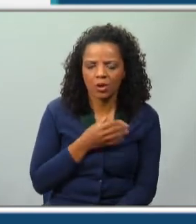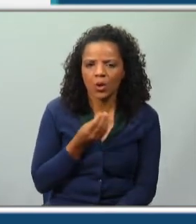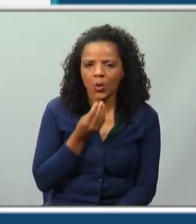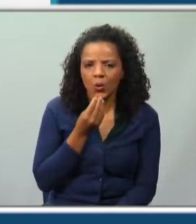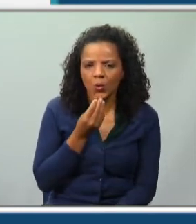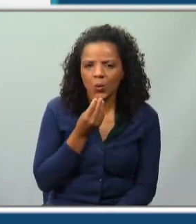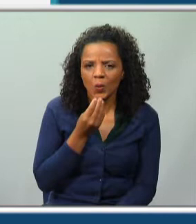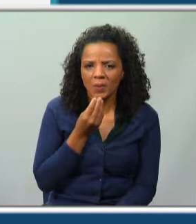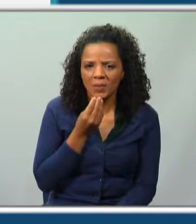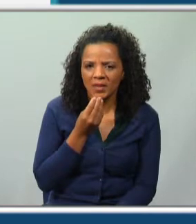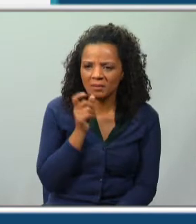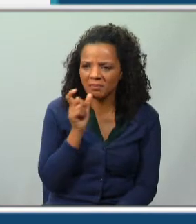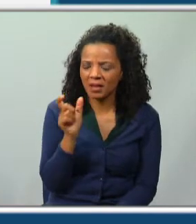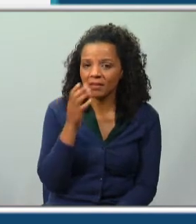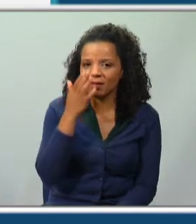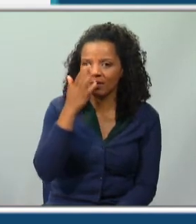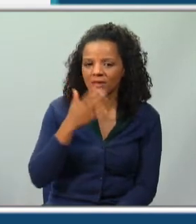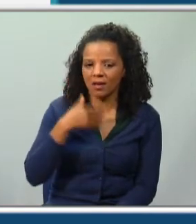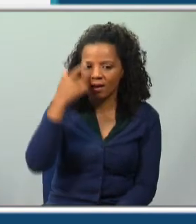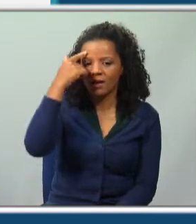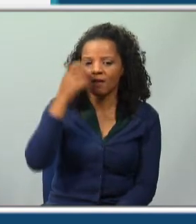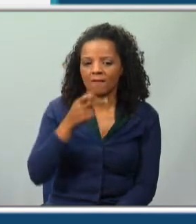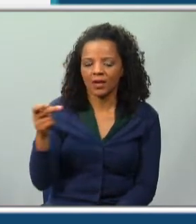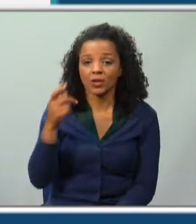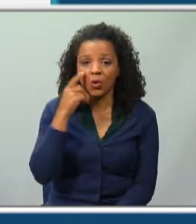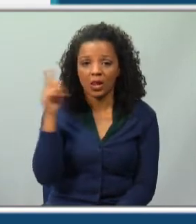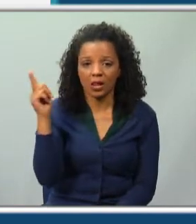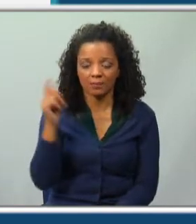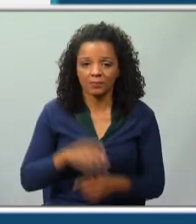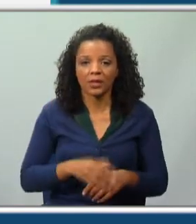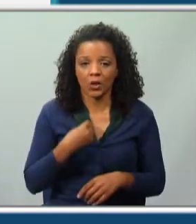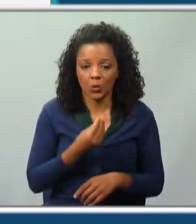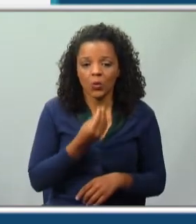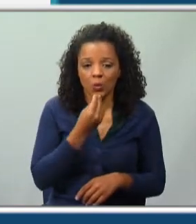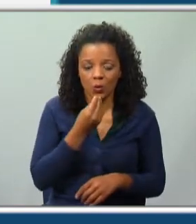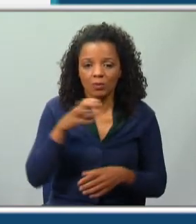estou a ter uma ideia para para uma frase que eu sou a esta eu como cereais 我有個主意短語我是這個我吃麥片